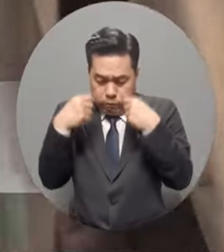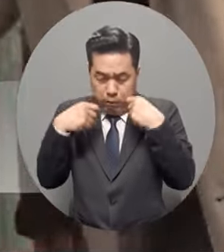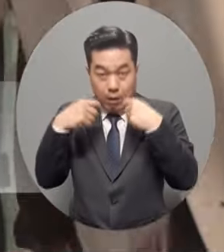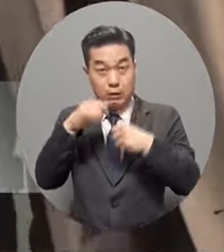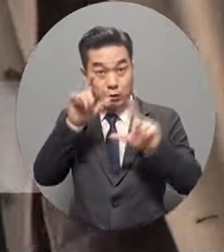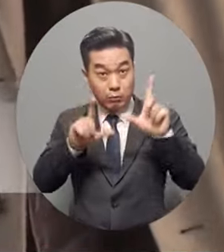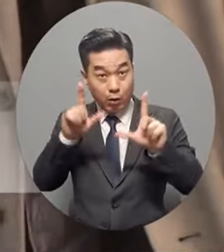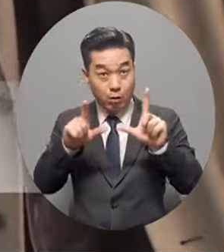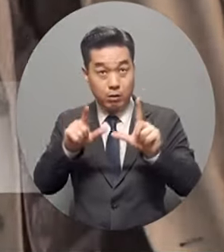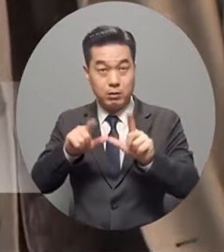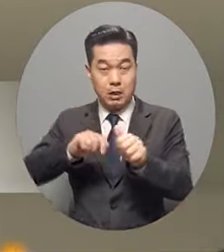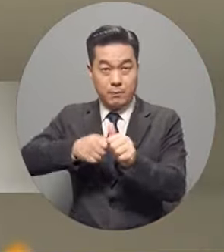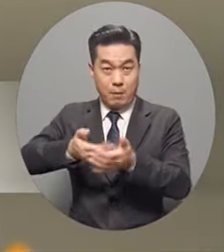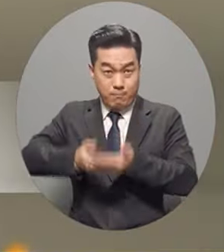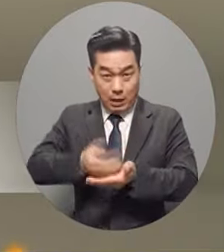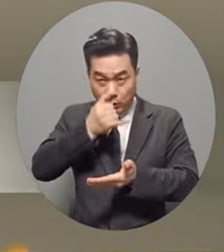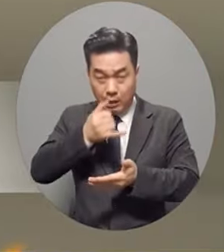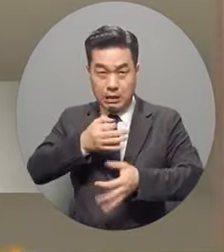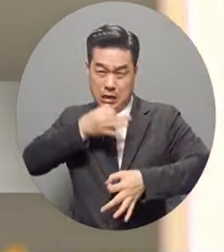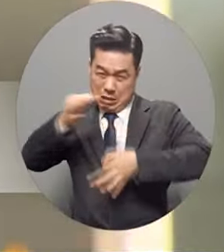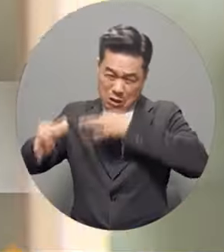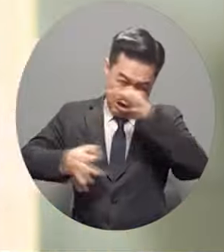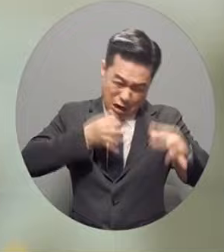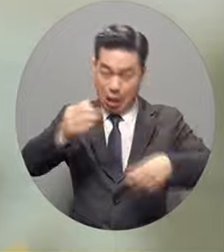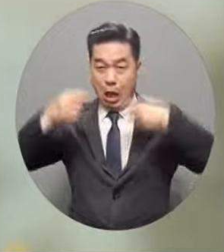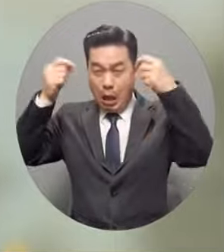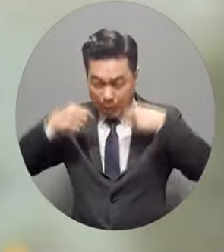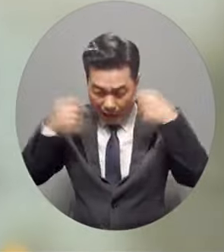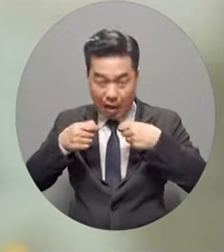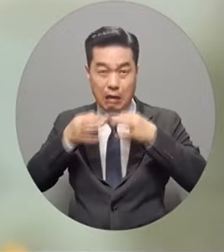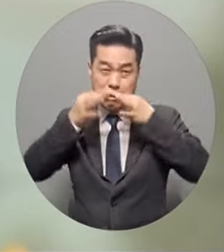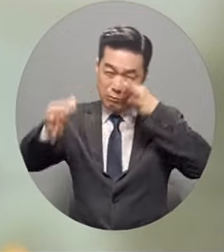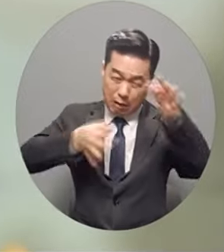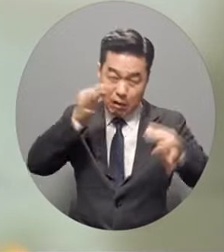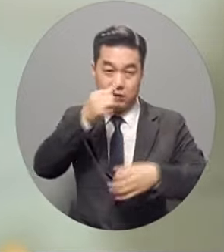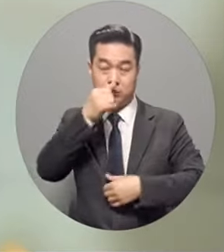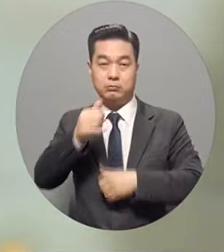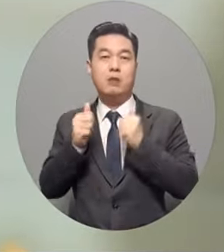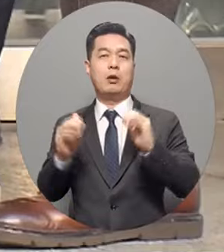어깨를 들썩이며 훌쩍이던 전 씨는 중형이 선고되자 소리를 지르며 울음을 터트렸습니다.